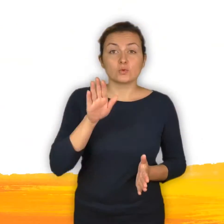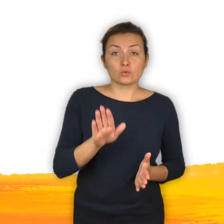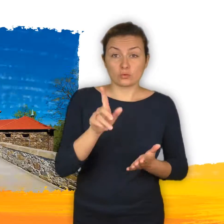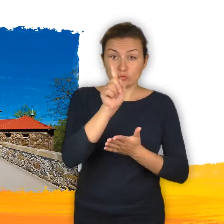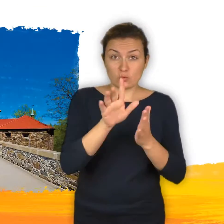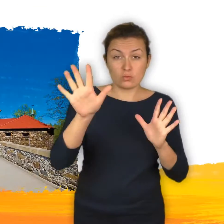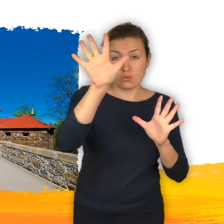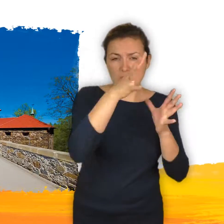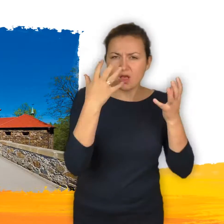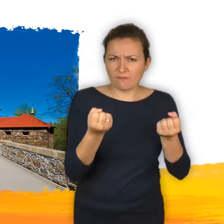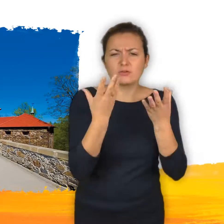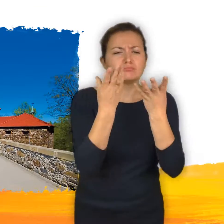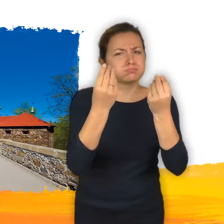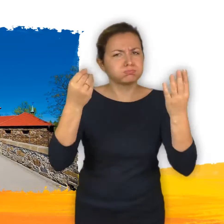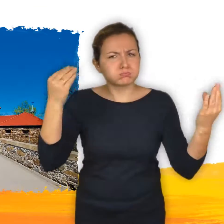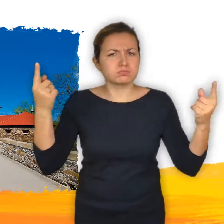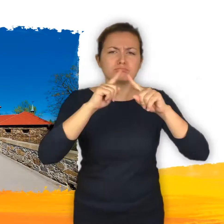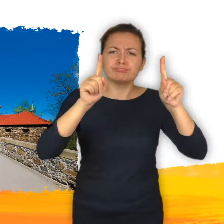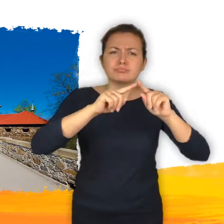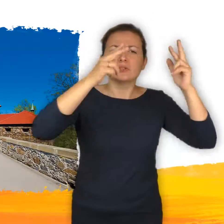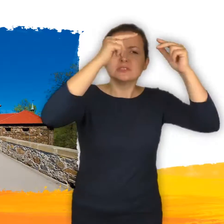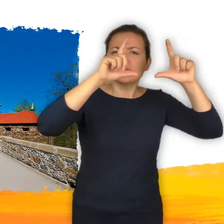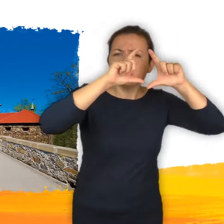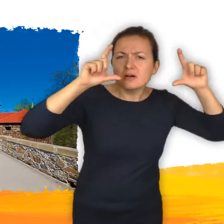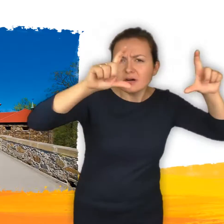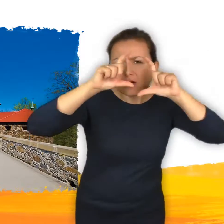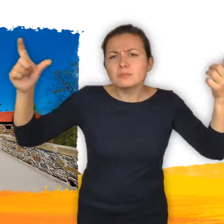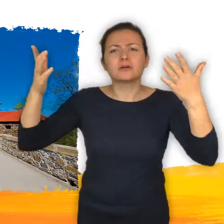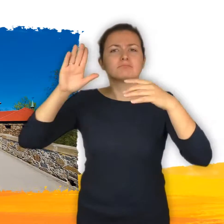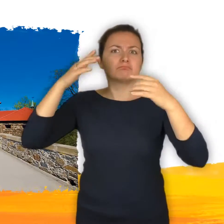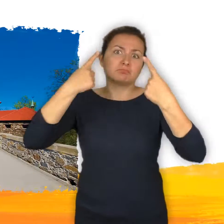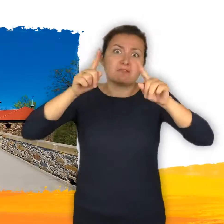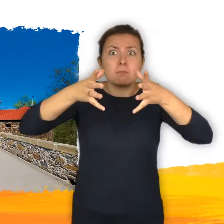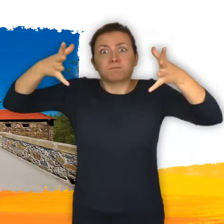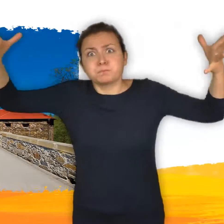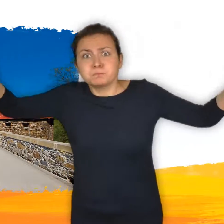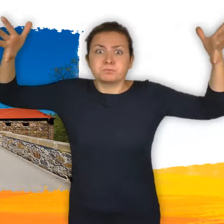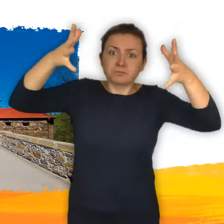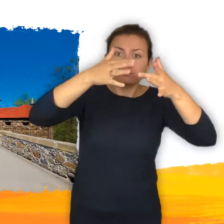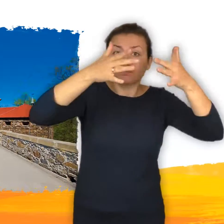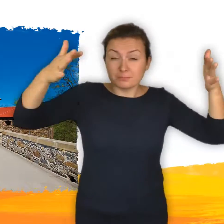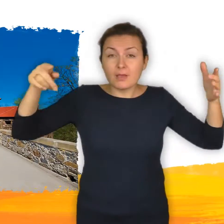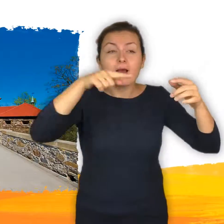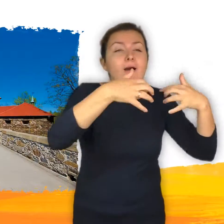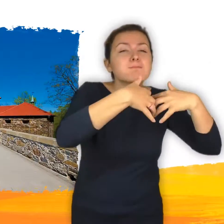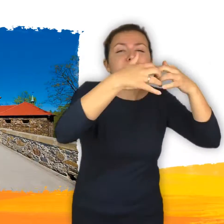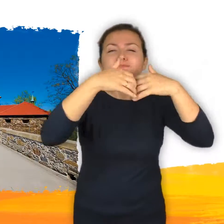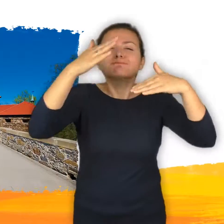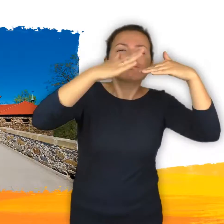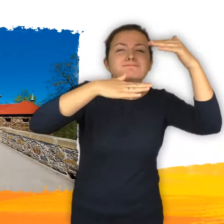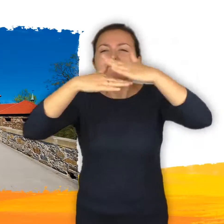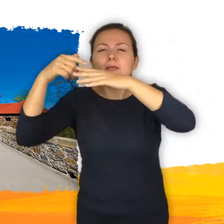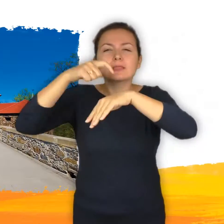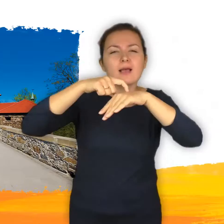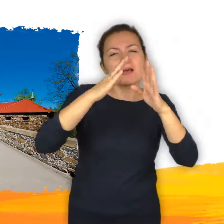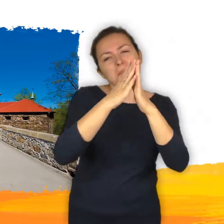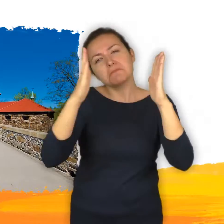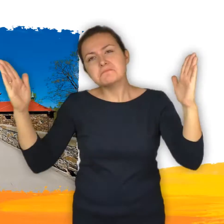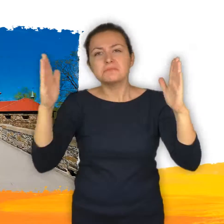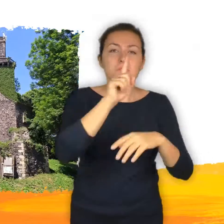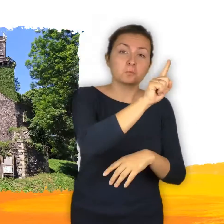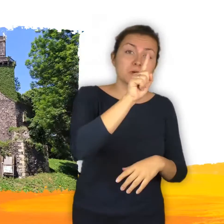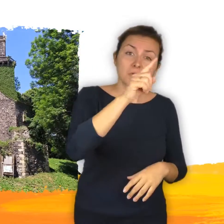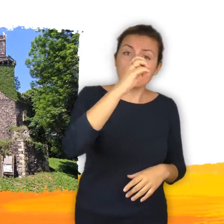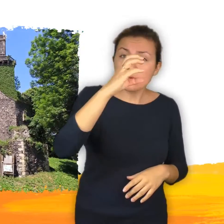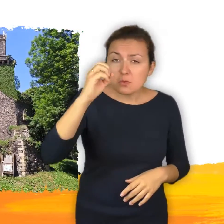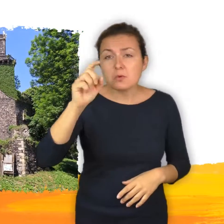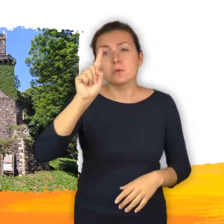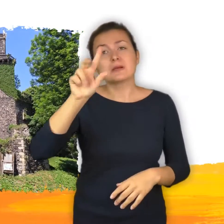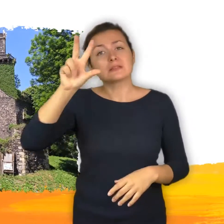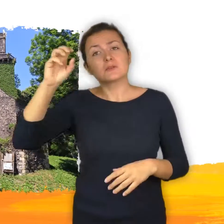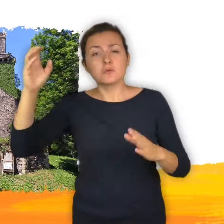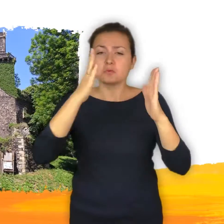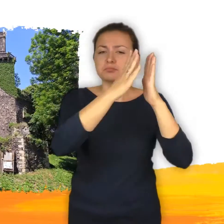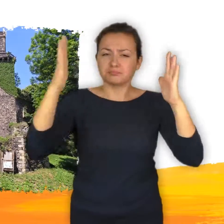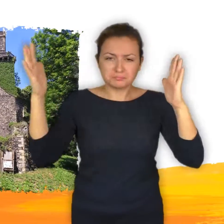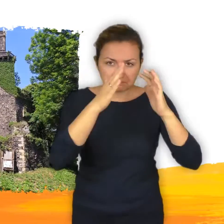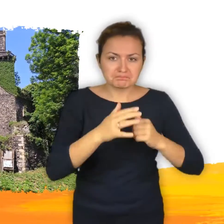W regionie dolnośląskim jest bardzo dużo zamków i pałaców pochodzących z XII, XIII i XIV wieku.